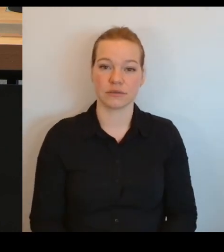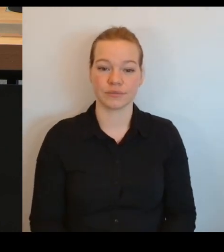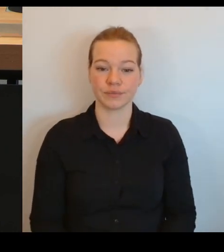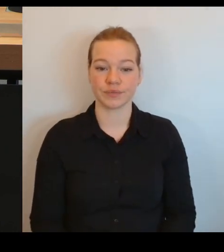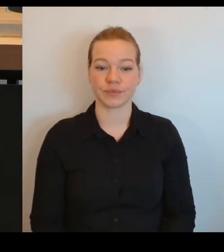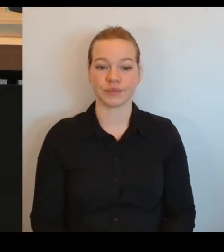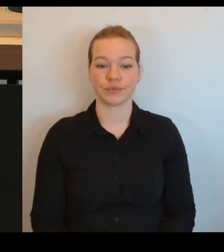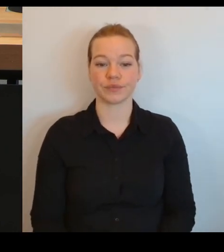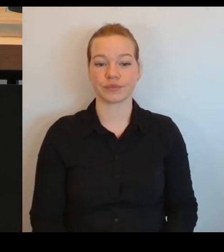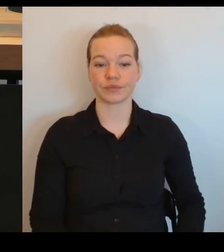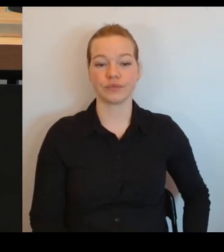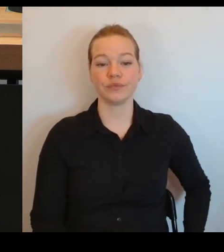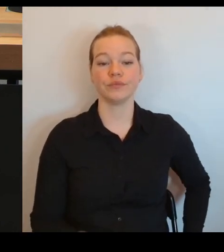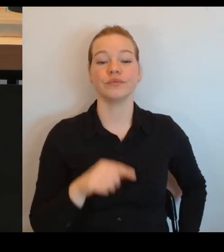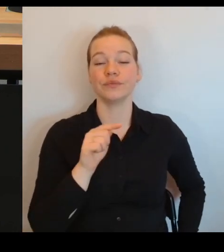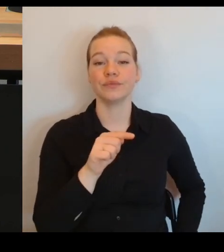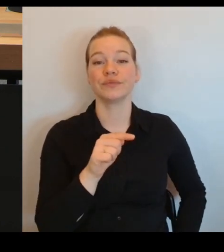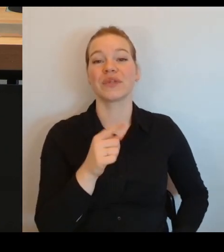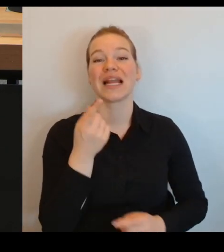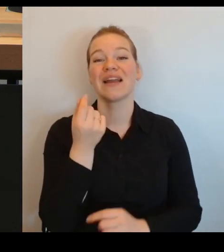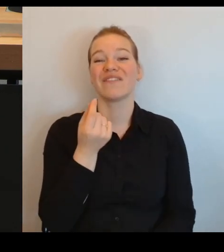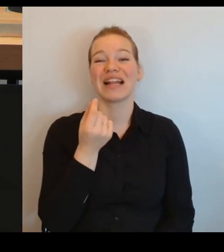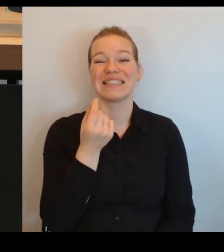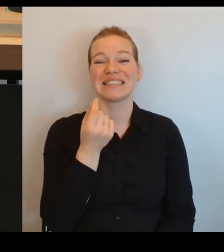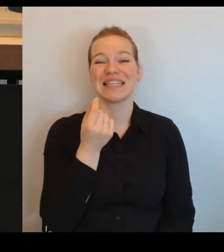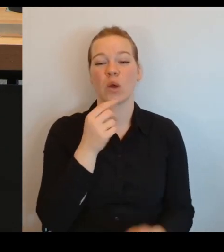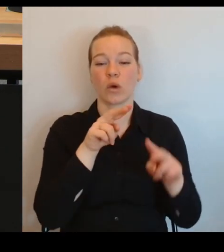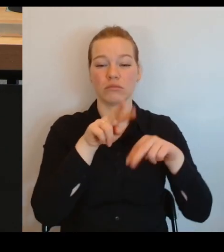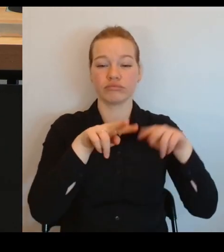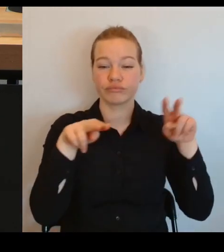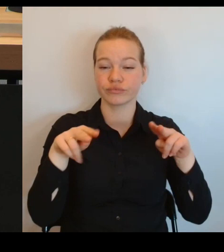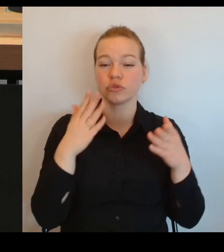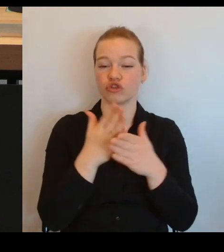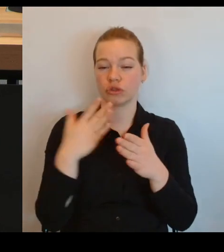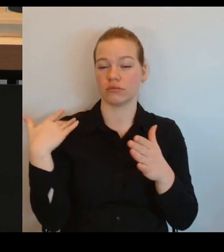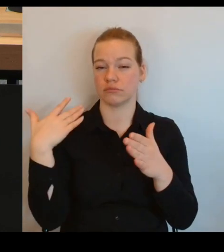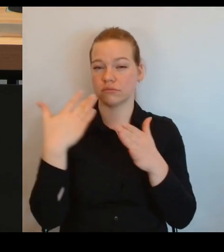Finanzielle Transaktionen, begrenzte Notlage, Erklärungen oder auch ein Darlehensfonds.